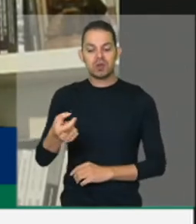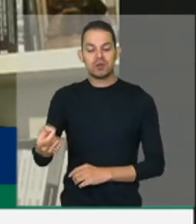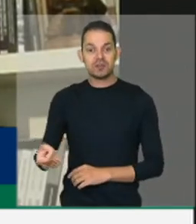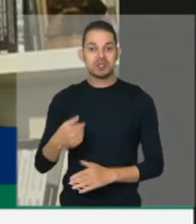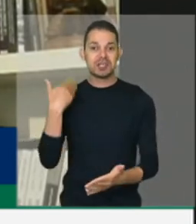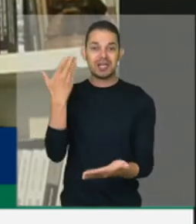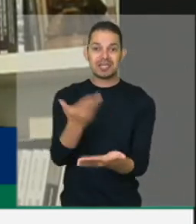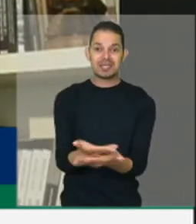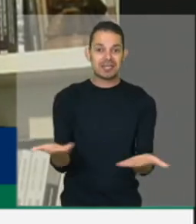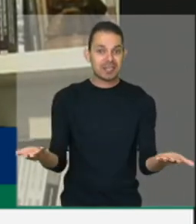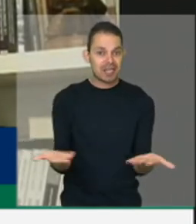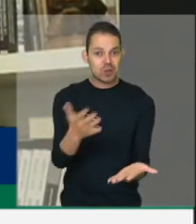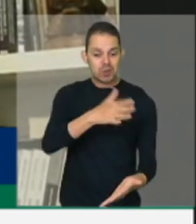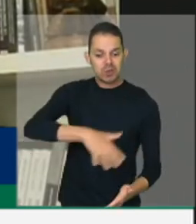BRASILEIRA ATÉ HOJE... NO